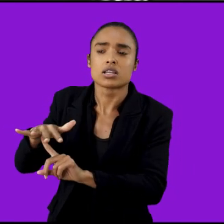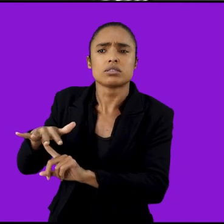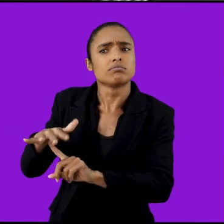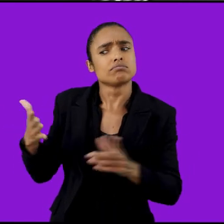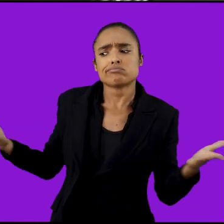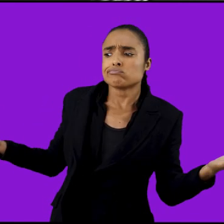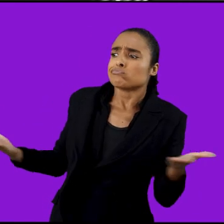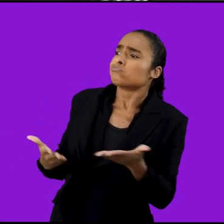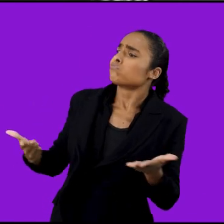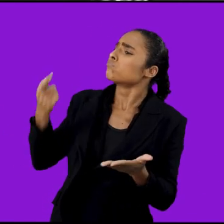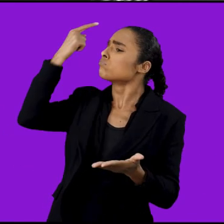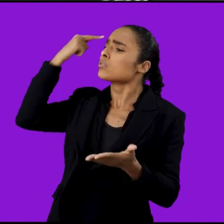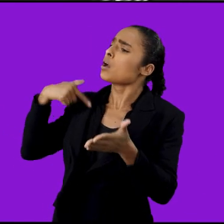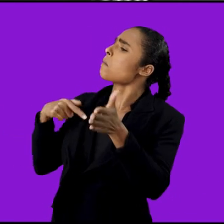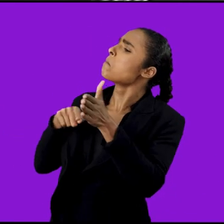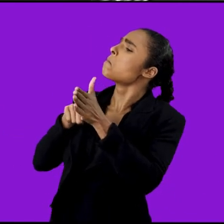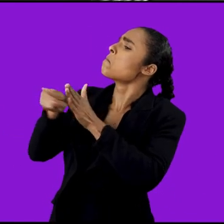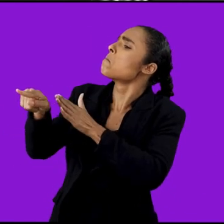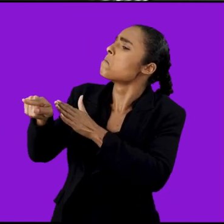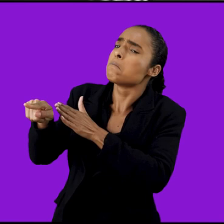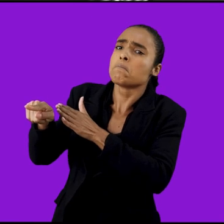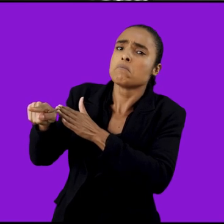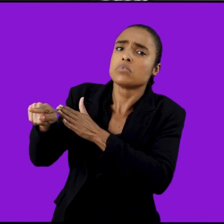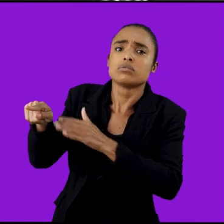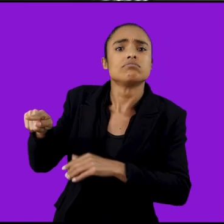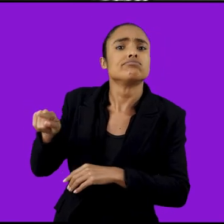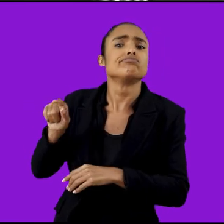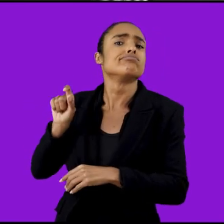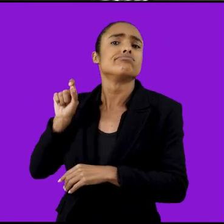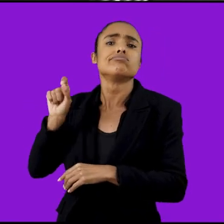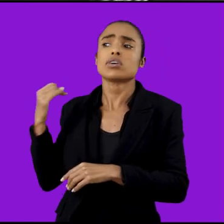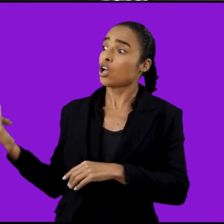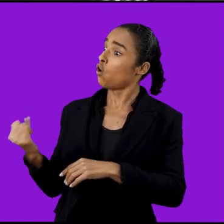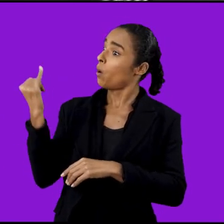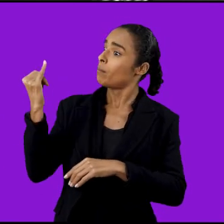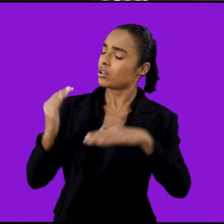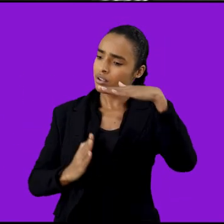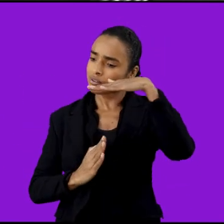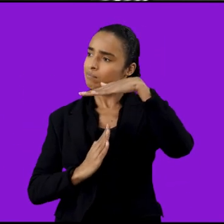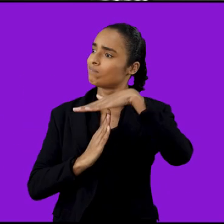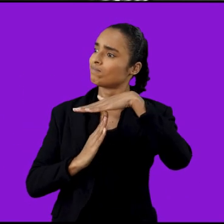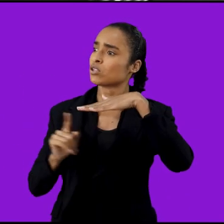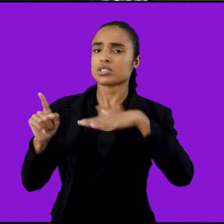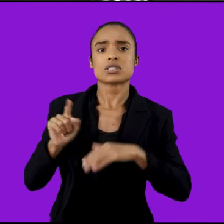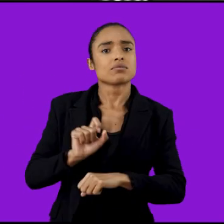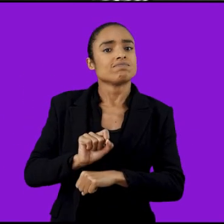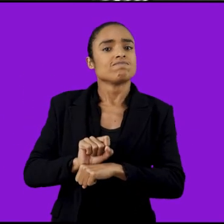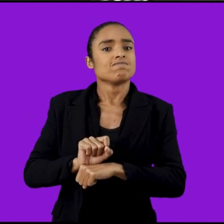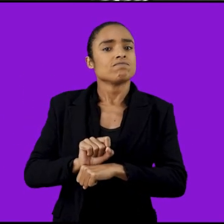hoje. Eu queria te fazer uma pergunta. Qual que é a importância da pausa pra você?